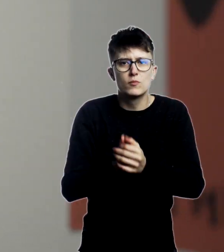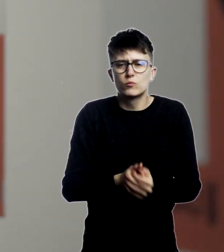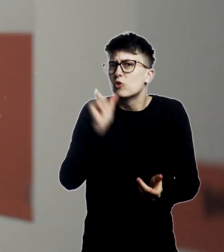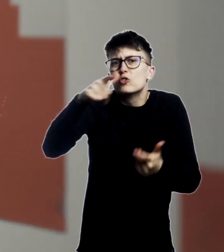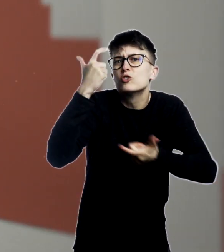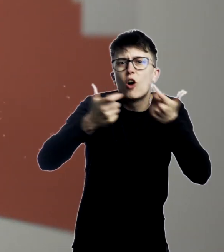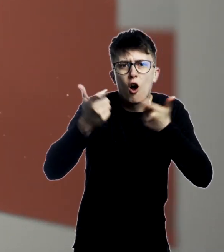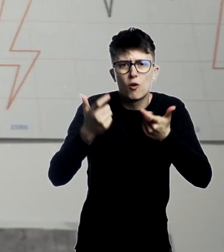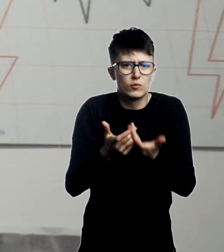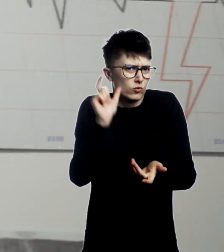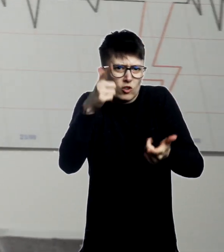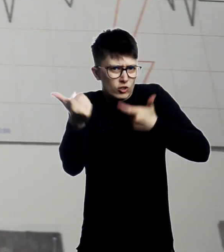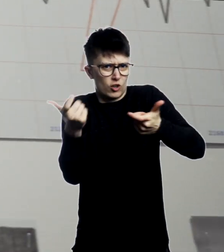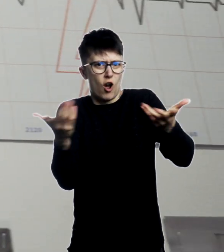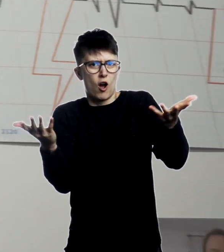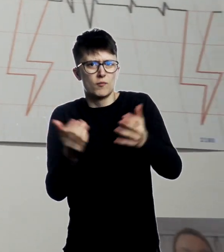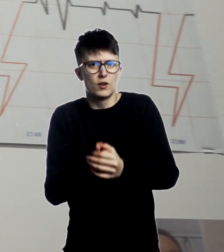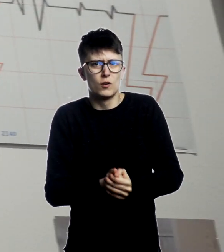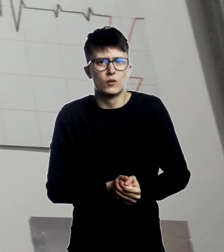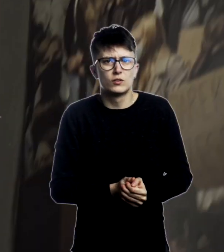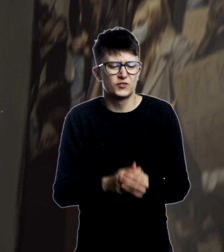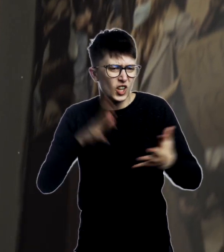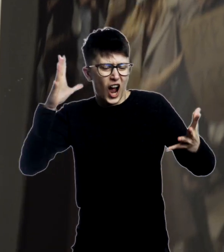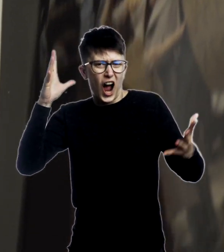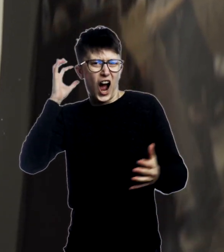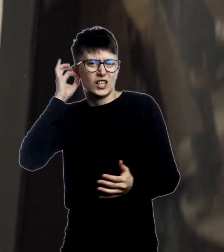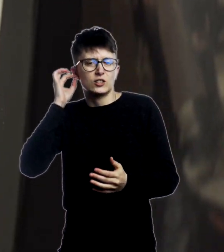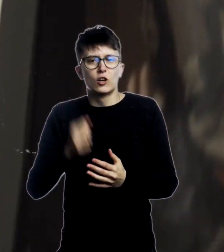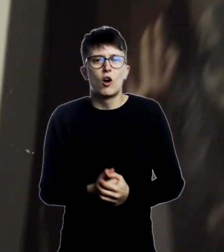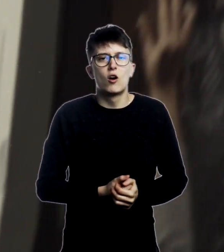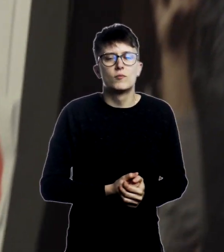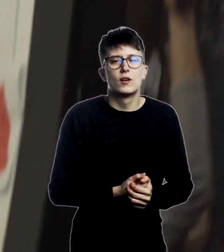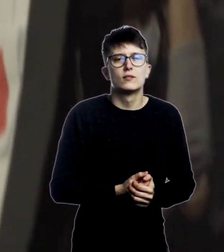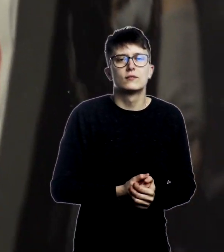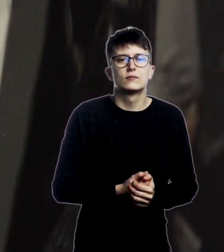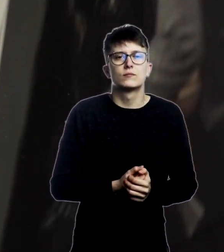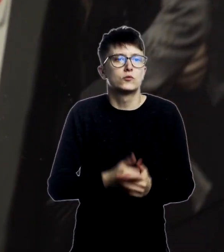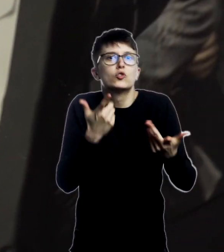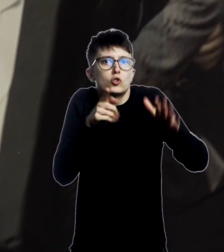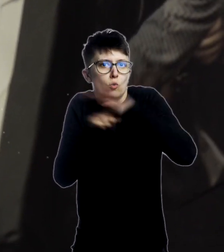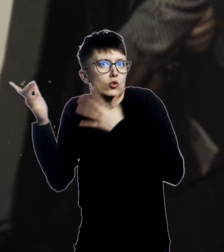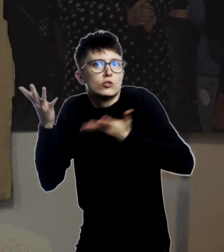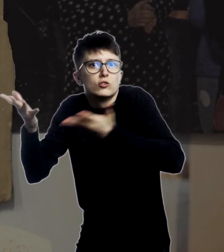KTO CI TO ZROBIŁ? [WRZASK KOBIETY] PRZED CZYM UCIEKASZ? PRZED CZYM UCIEKASZ?